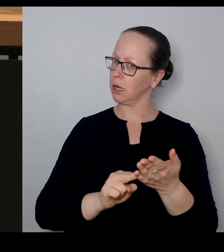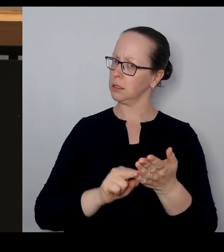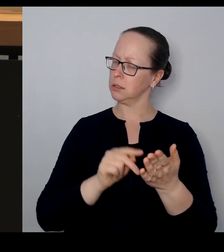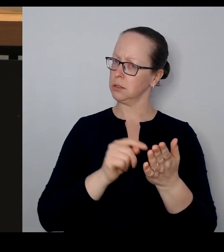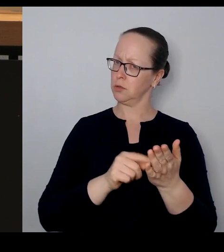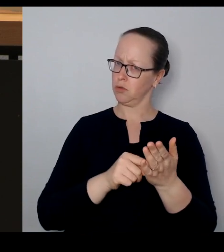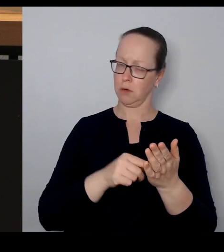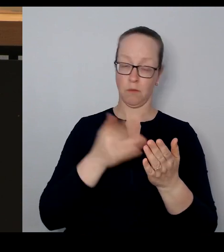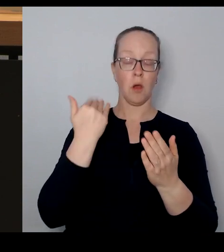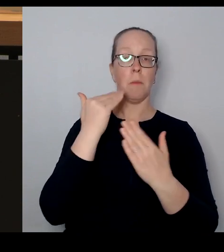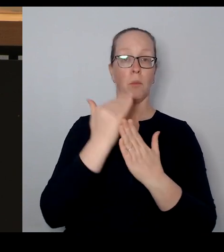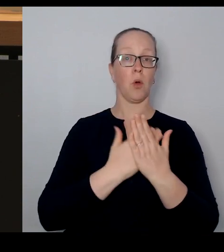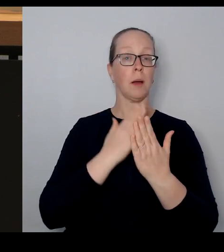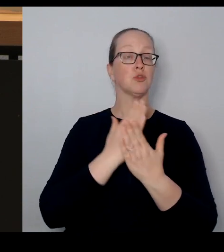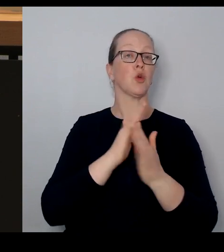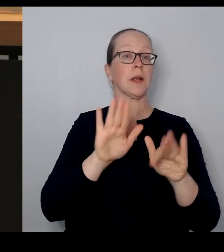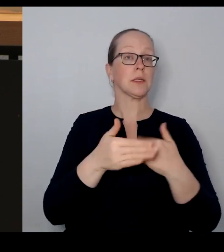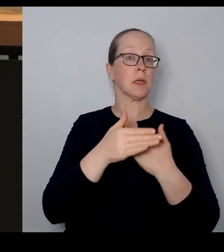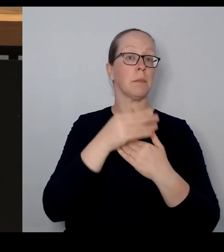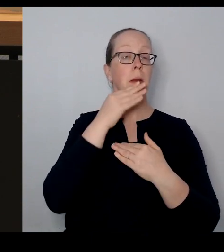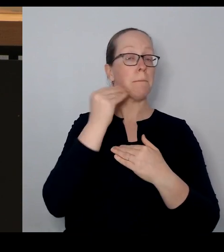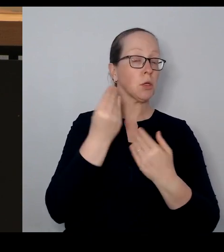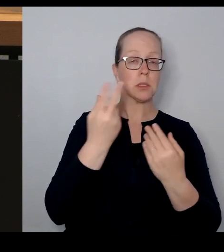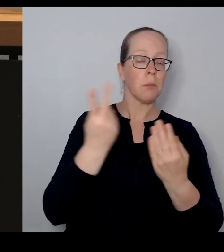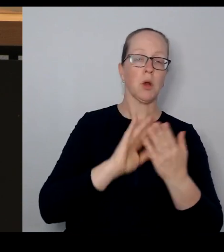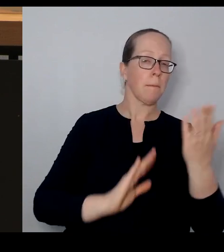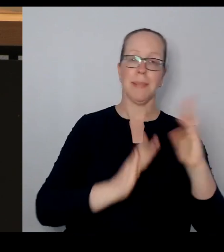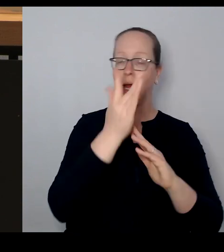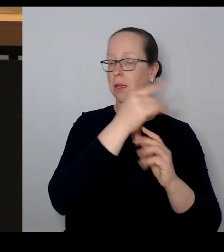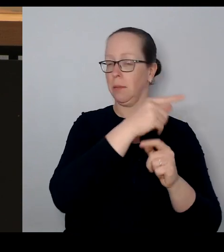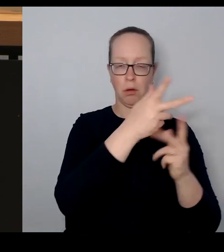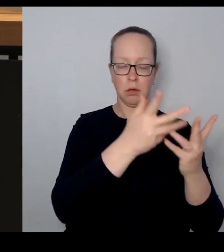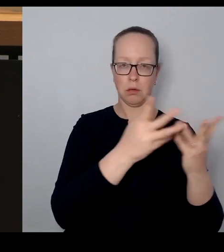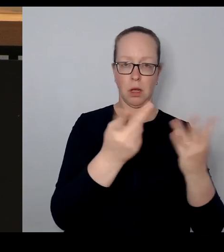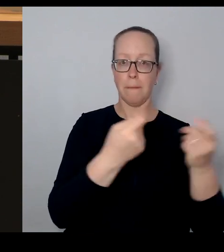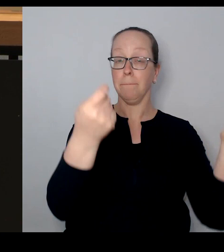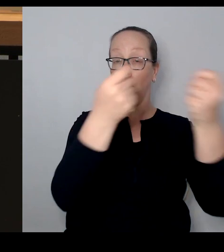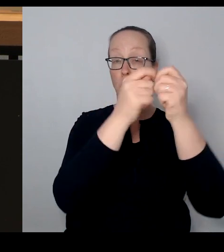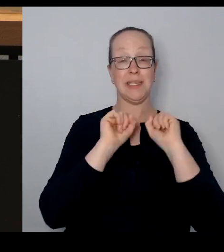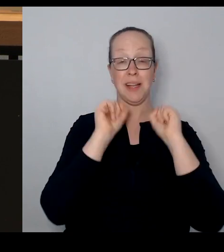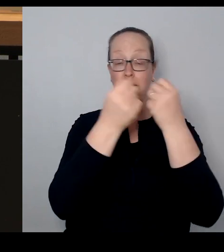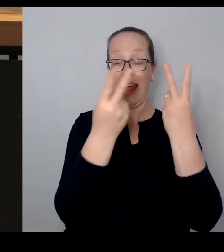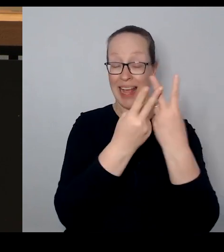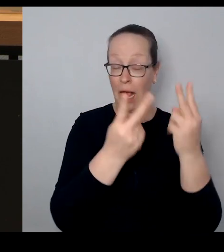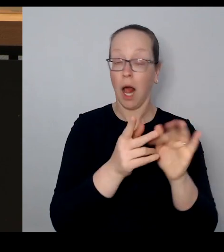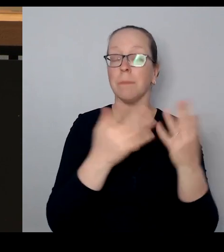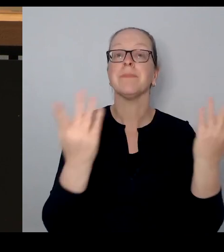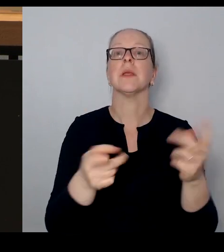oder ob das eine Bundesinitiative ist. Es spielt überhaupt keine Rolle. In Ihrem Antrag steht drin dezidiert lesen Sie es bitte nach.